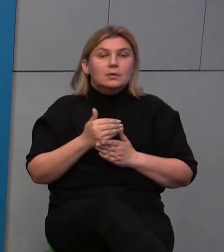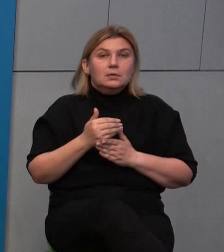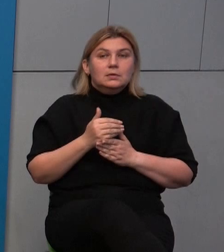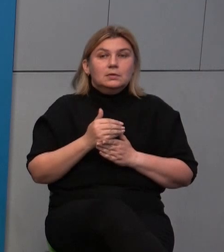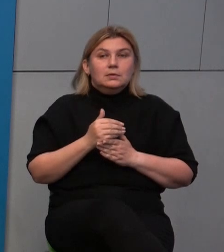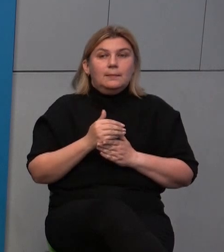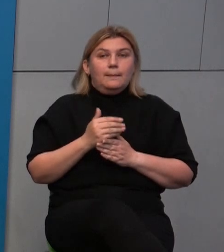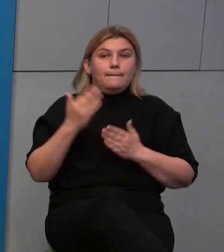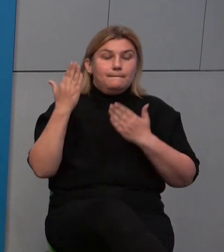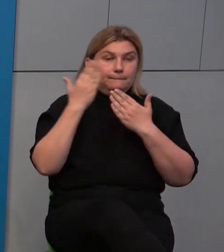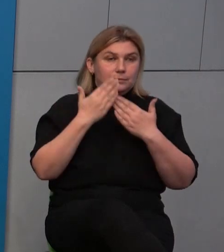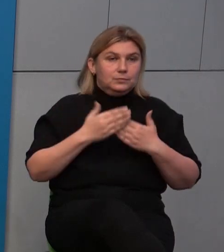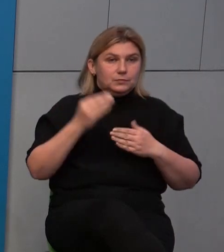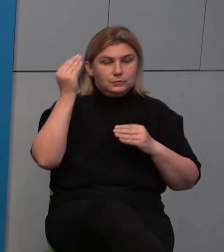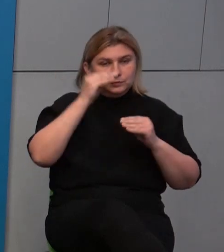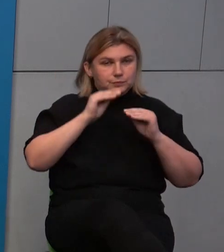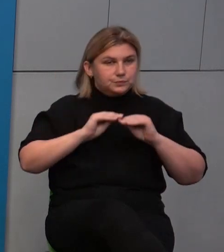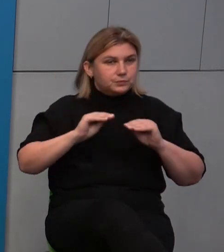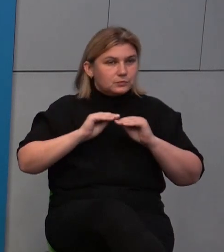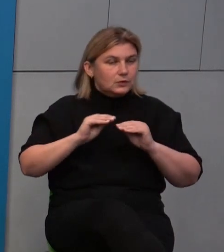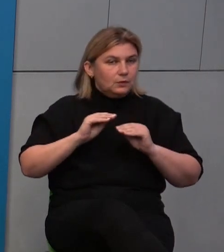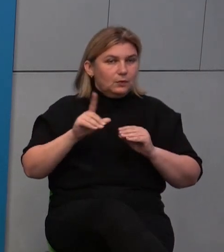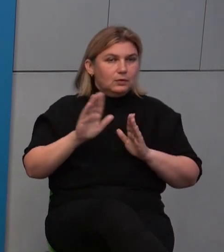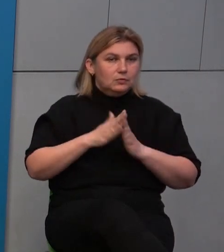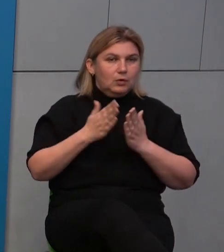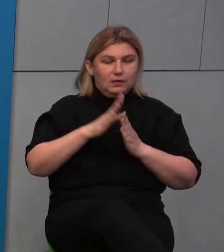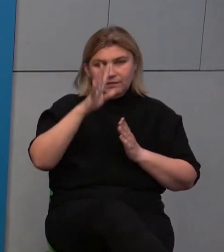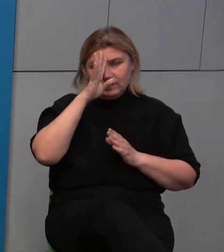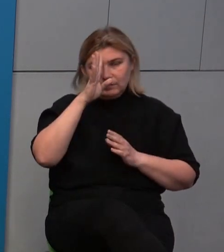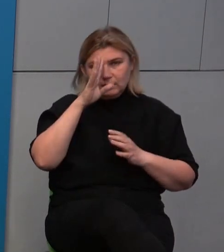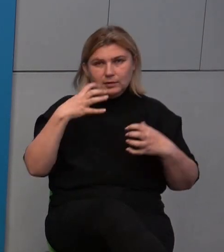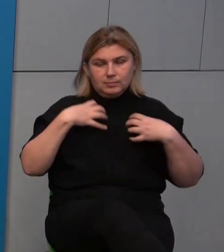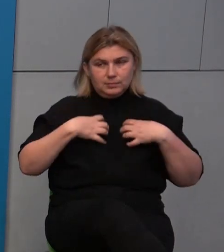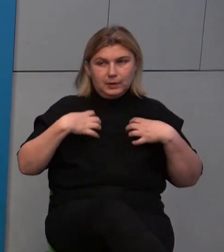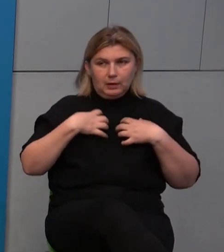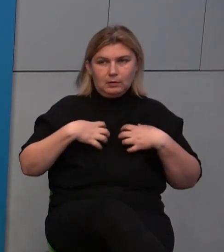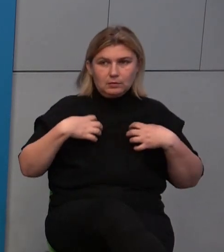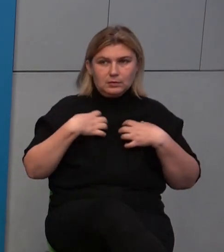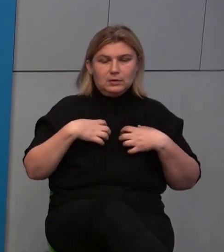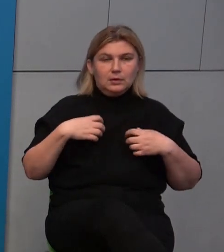czytając naukowe książki z zakresu fizyki, biologii, biotechnologii.